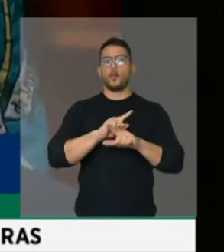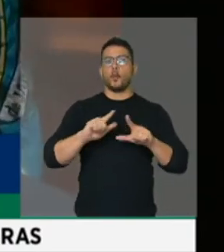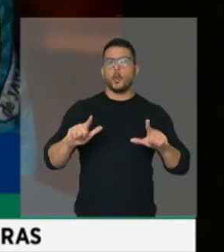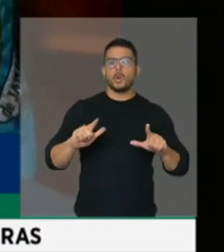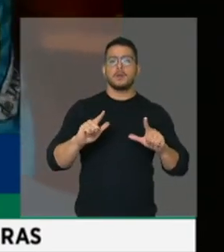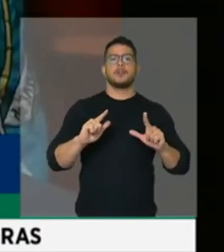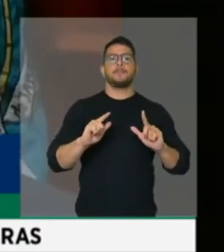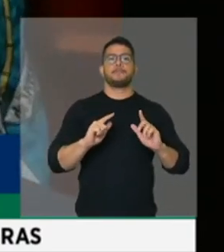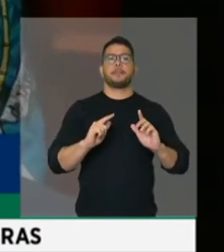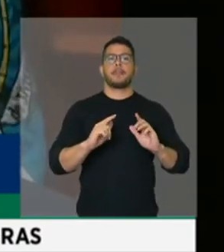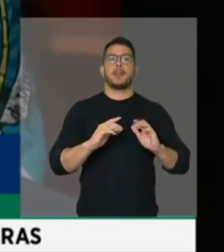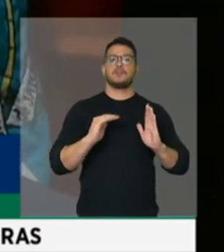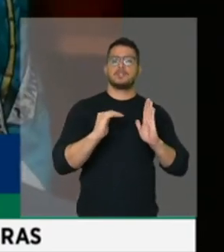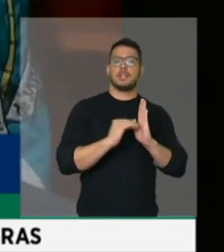GENTE LUTOU MUITO INCLUSIVE,